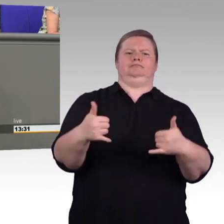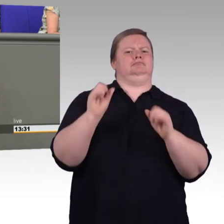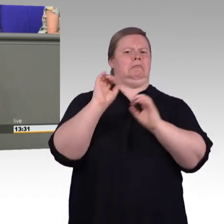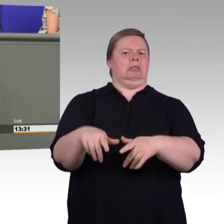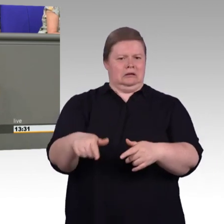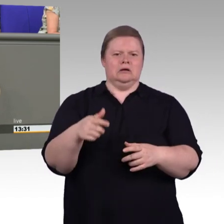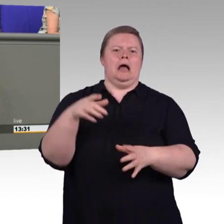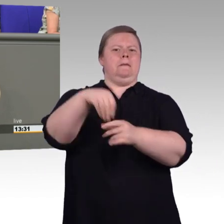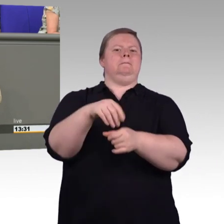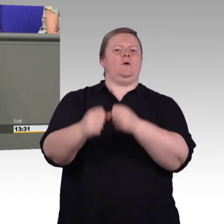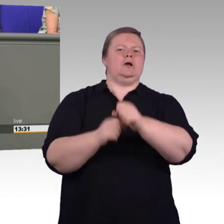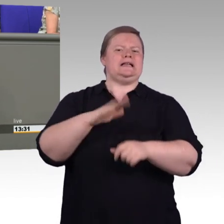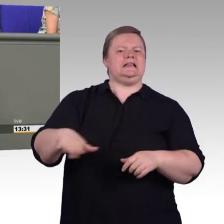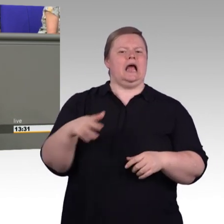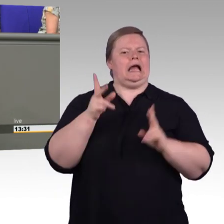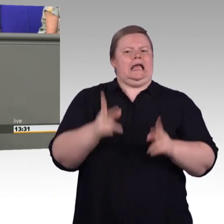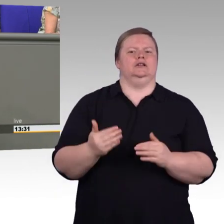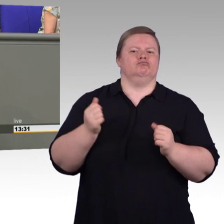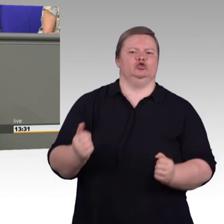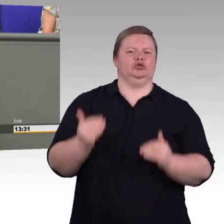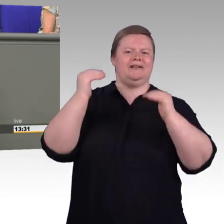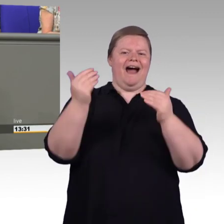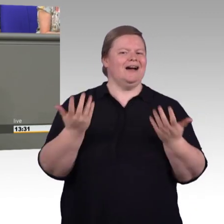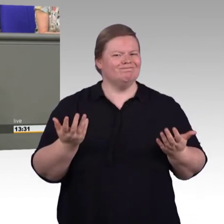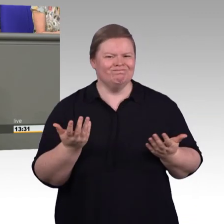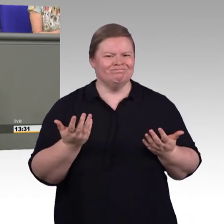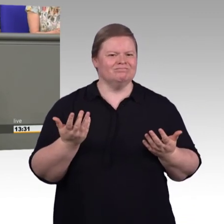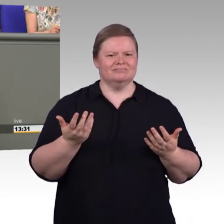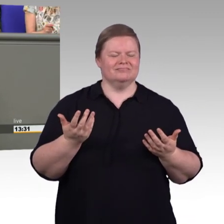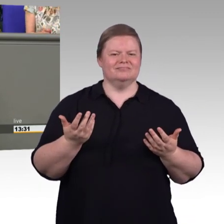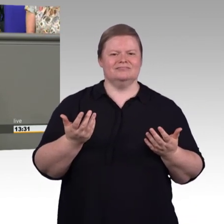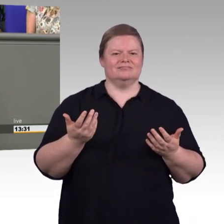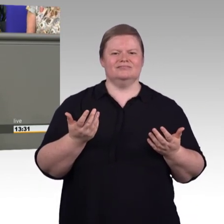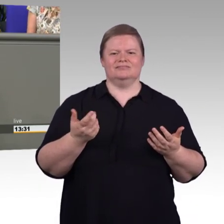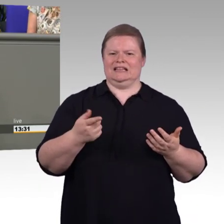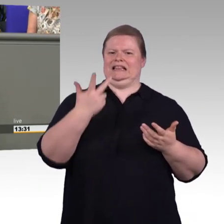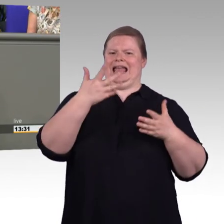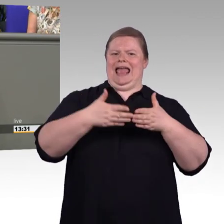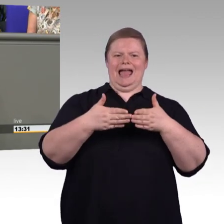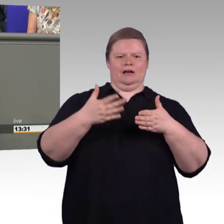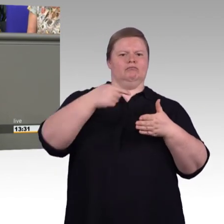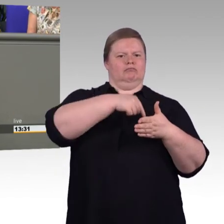Da gehen die Grünen schon vorsichtiger und klüger vor, weil sie nicht plötzlich die Obliegenheiten der Eltern